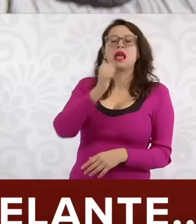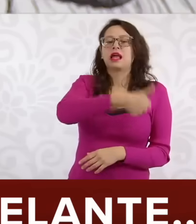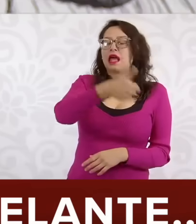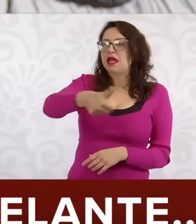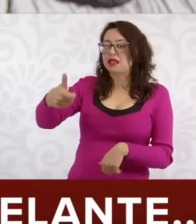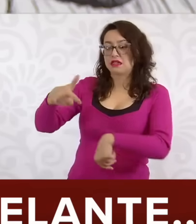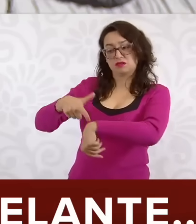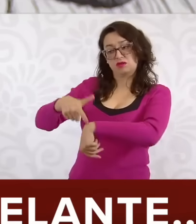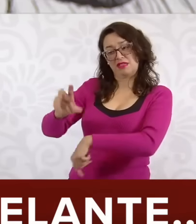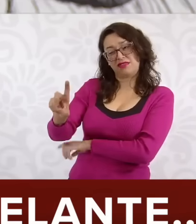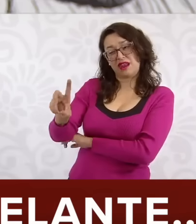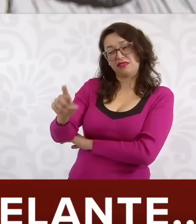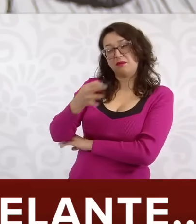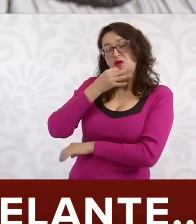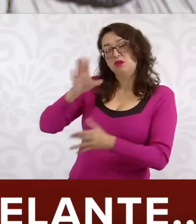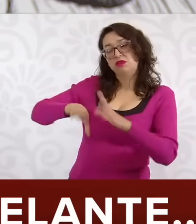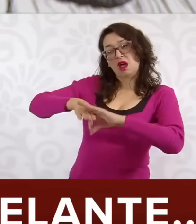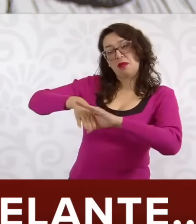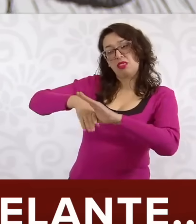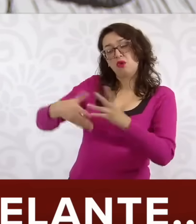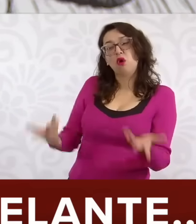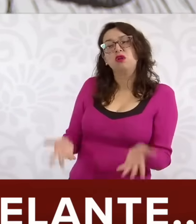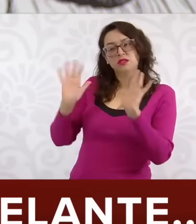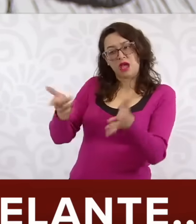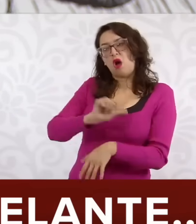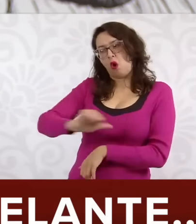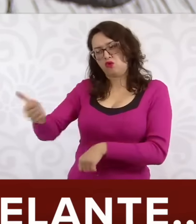Ya llevas casi media hora hablando. Yo creo que le corresponde otro compañero. Si par Sí,